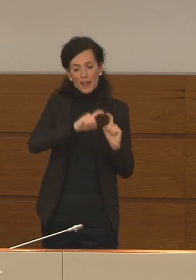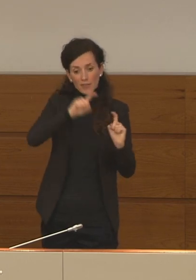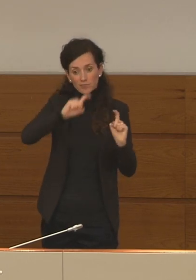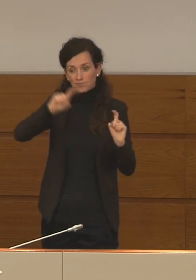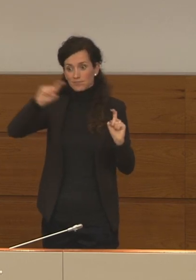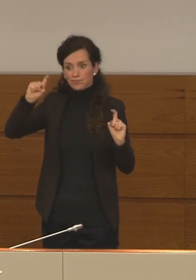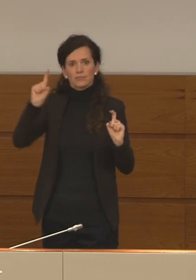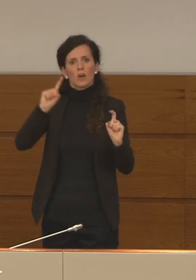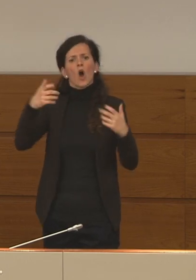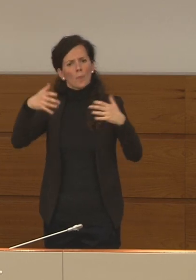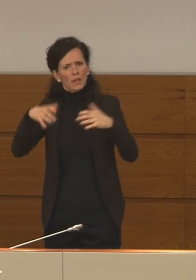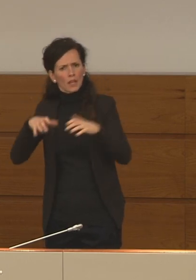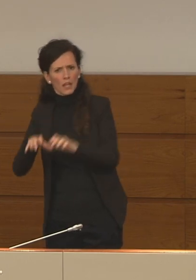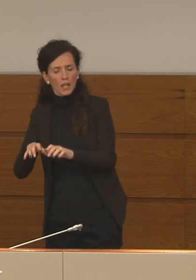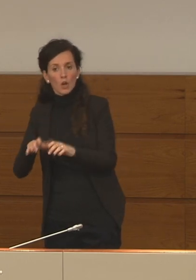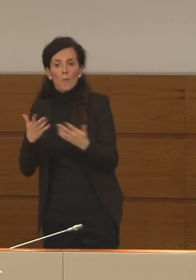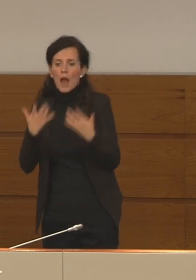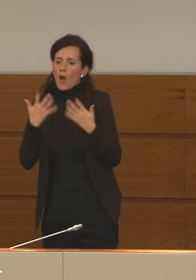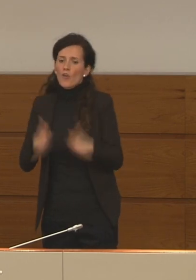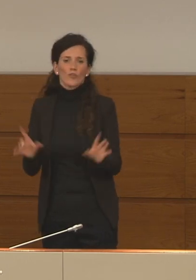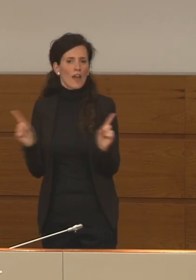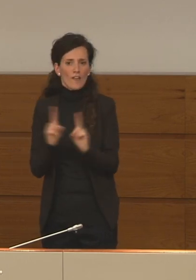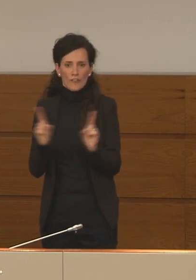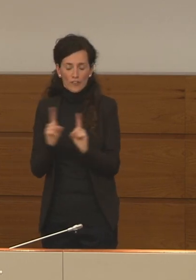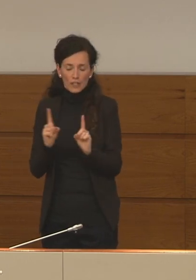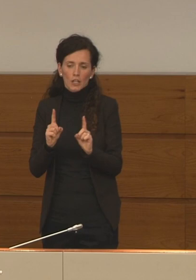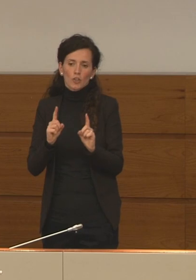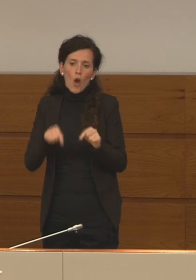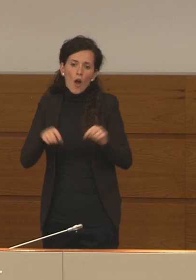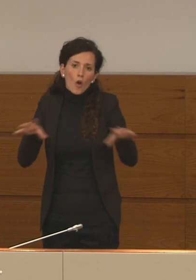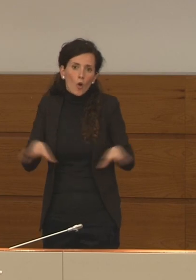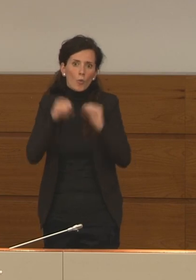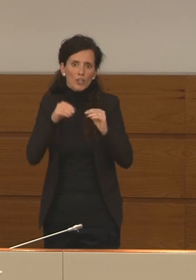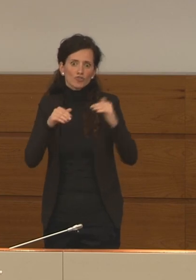è ancora completamente esaurita, è in fase calante come potete trovare dai